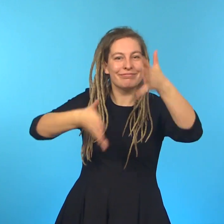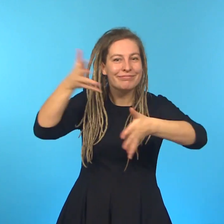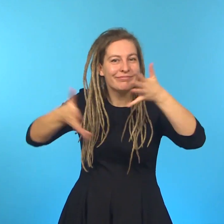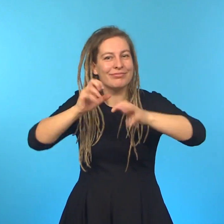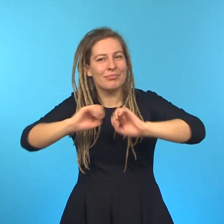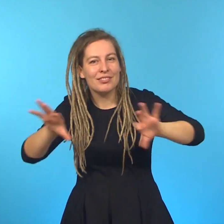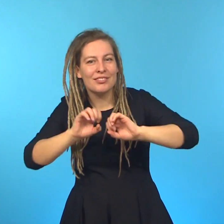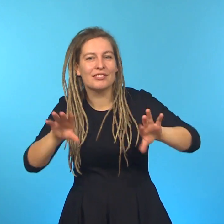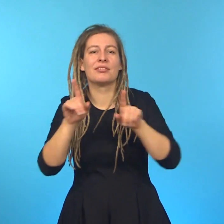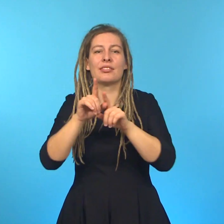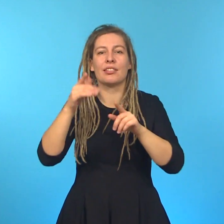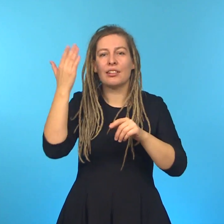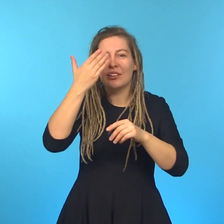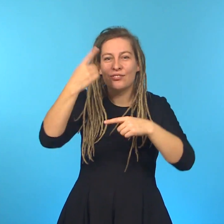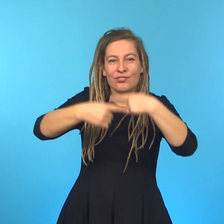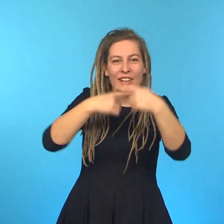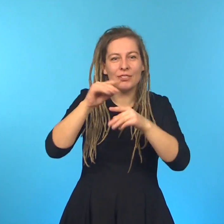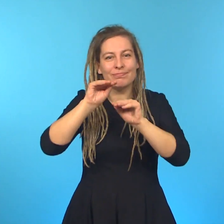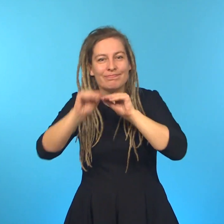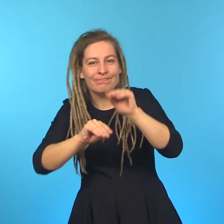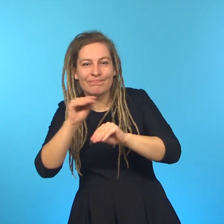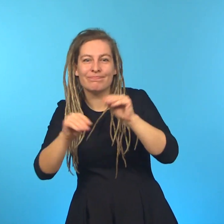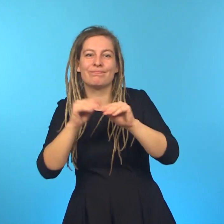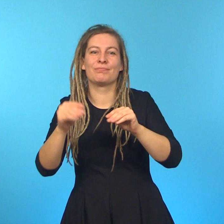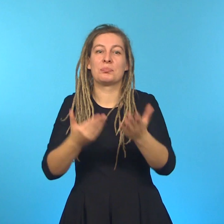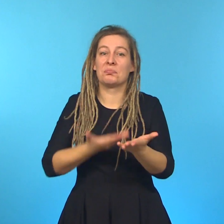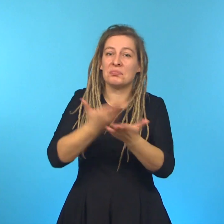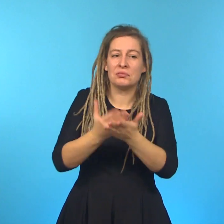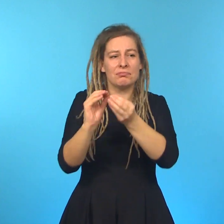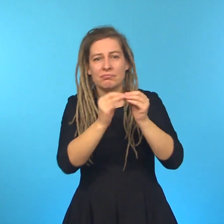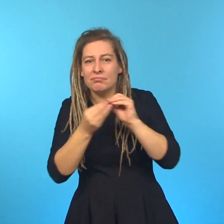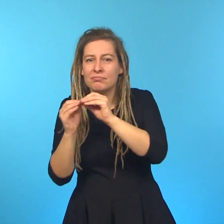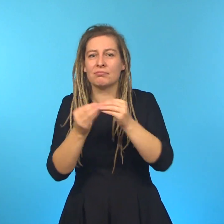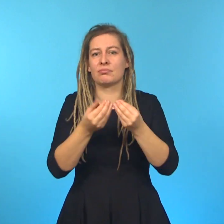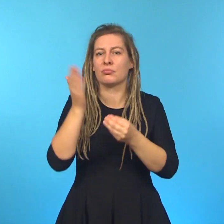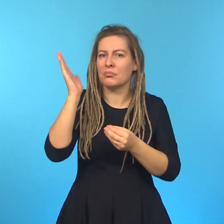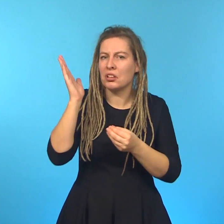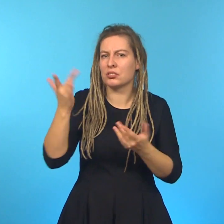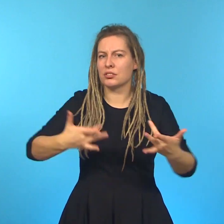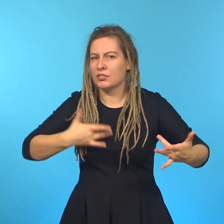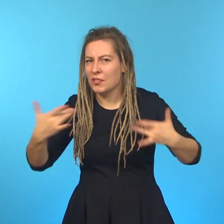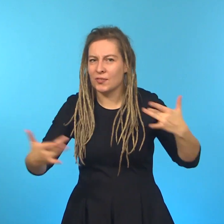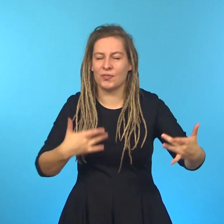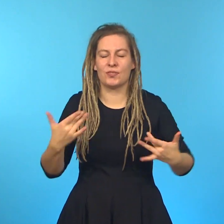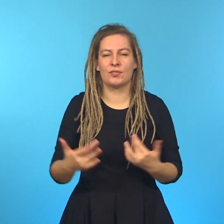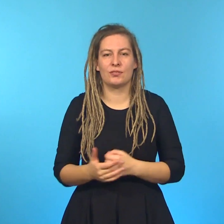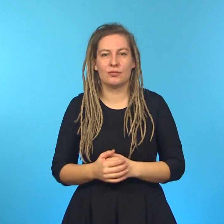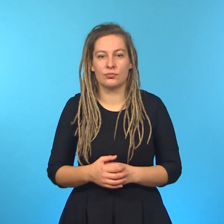kalba, kino filmų aptarimas, paskaitos, saviveiklos pasirodymai.